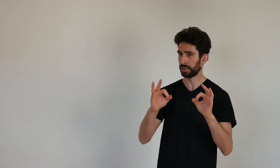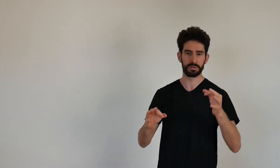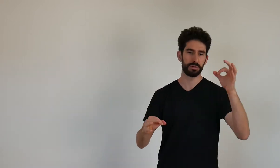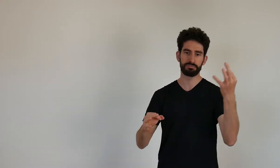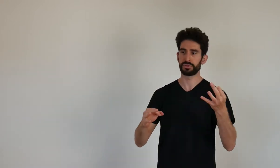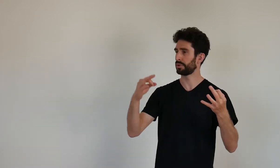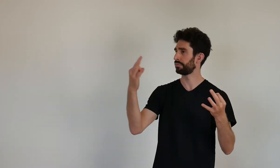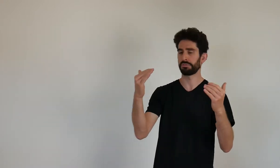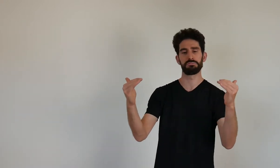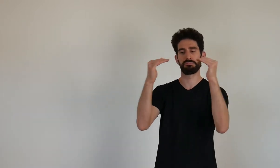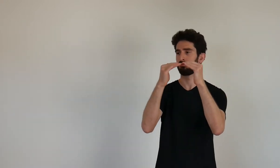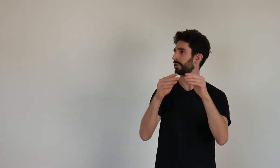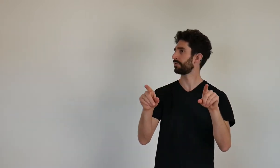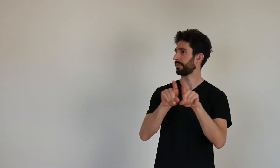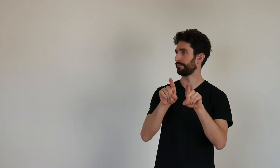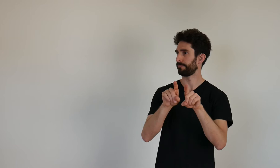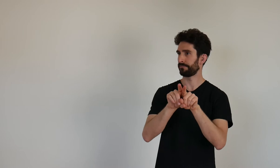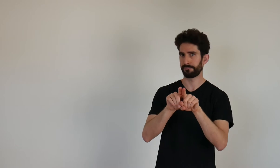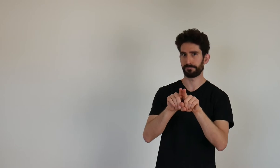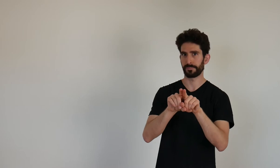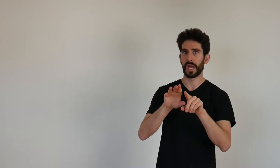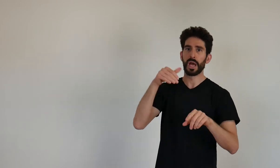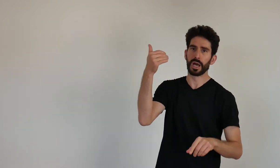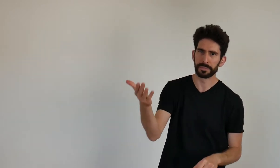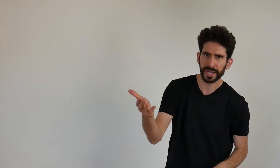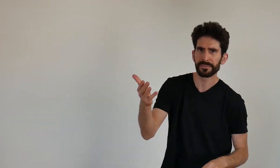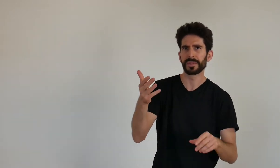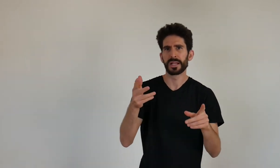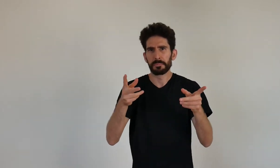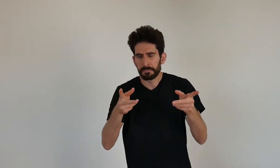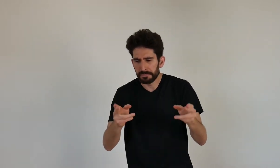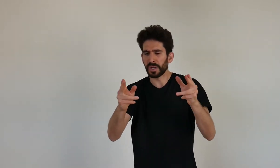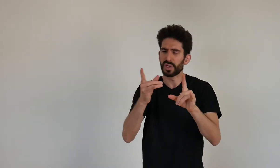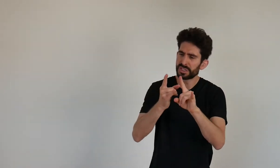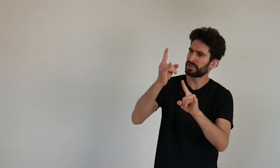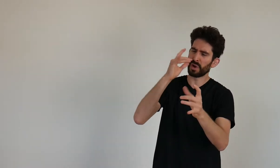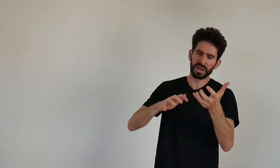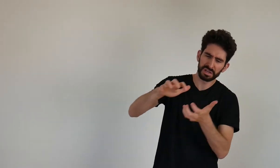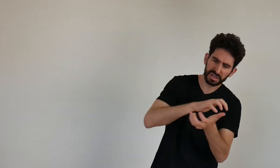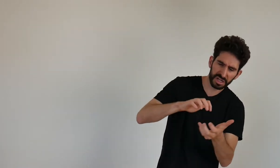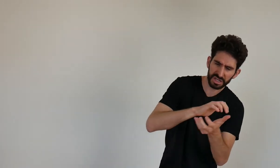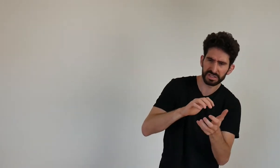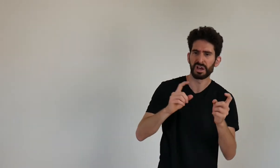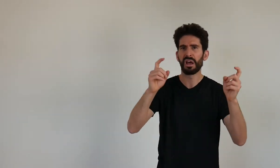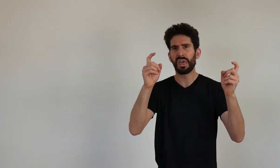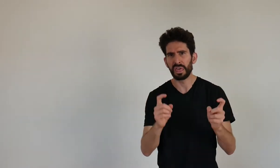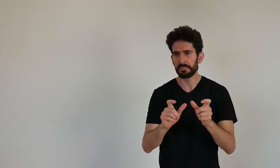et les pourcentages sont identiques. Après, le fait que les gauchers diminuent en temps de crise